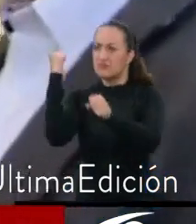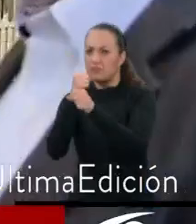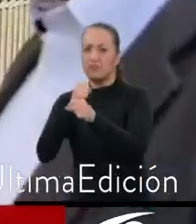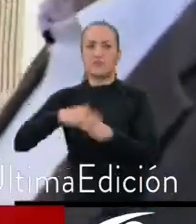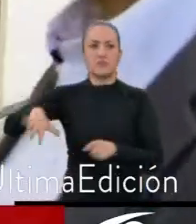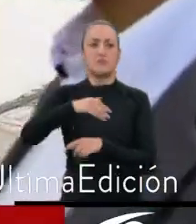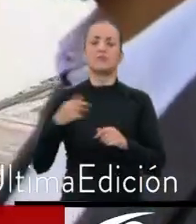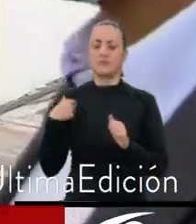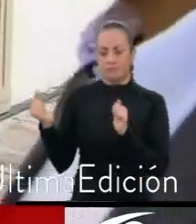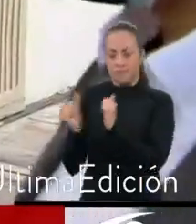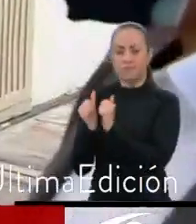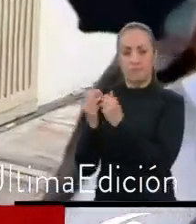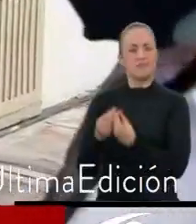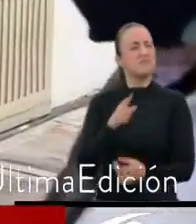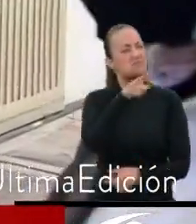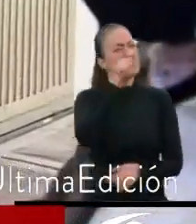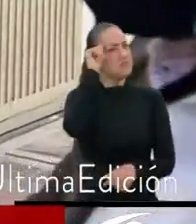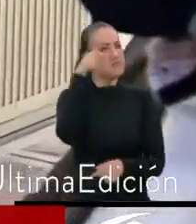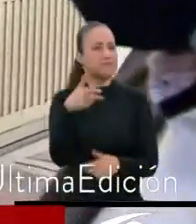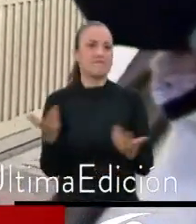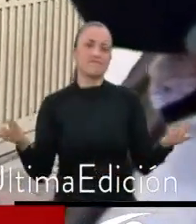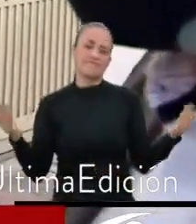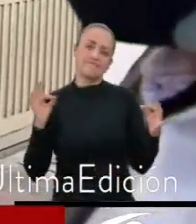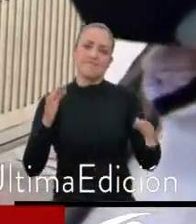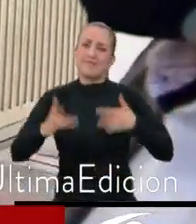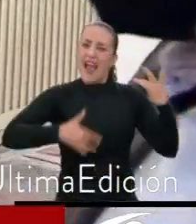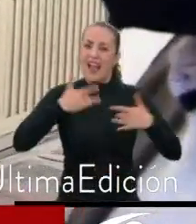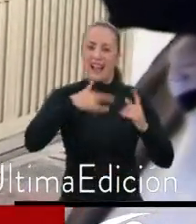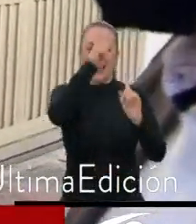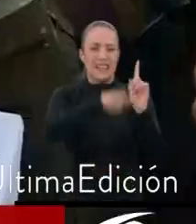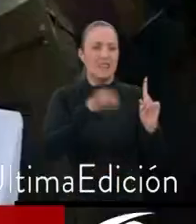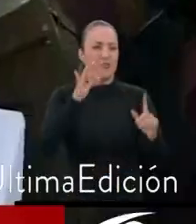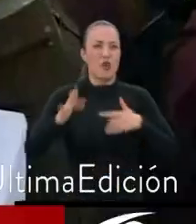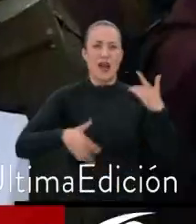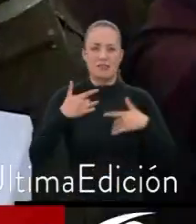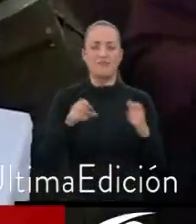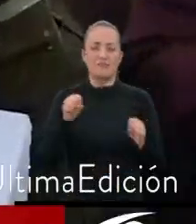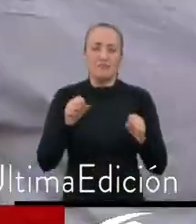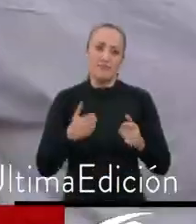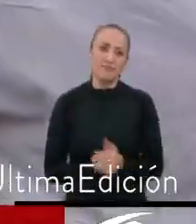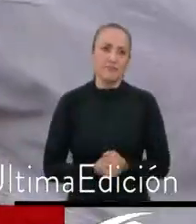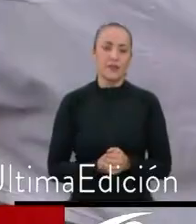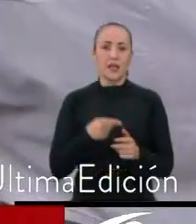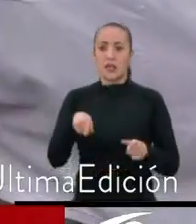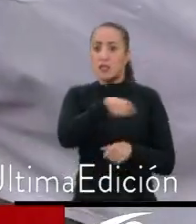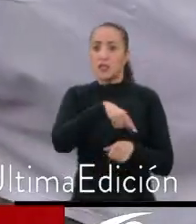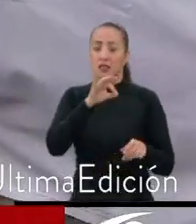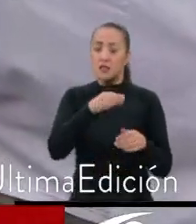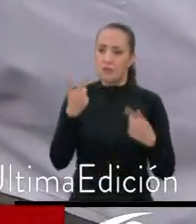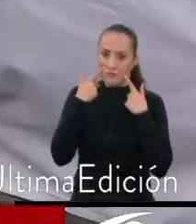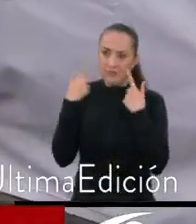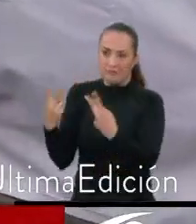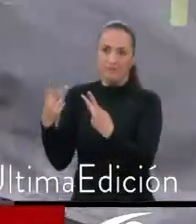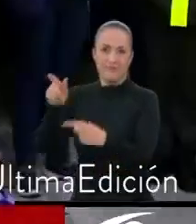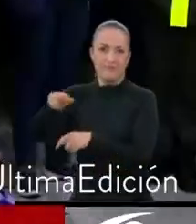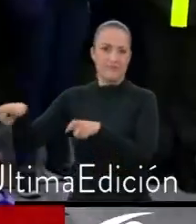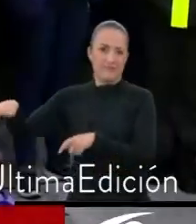felicitaciones y seis condecoraciones, especialmente por el trabajo y defensa de la comunidad.